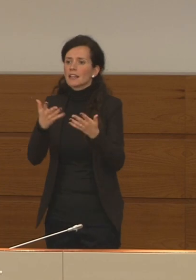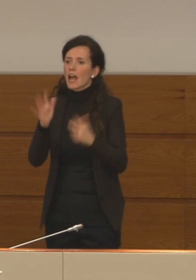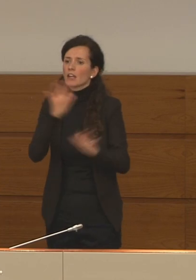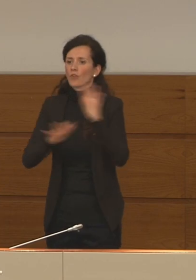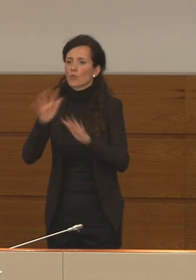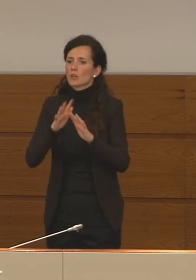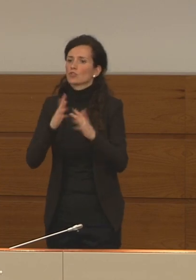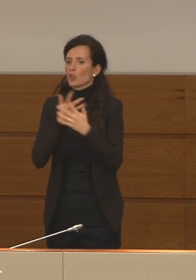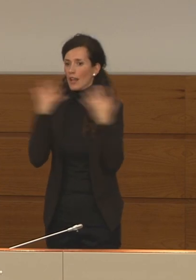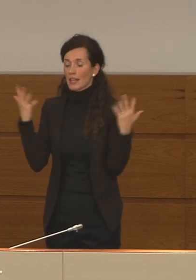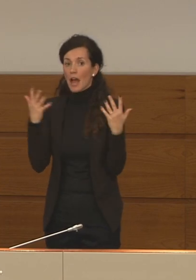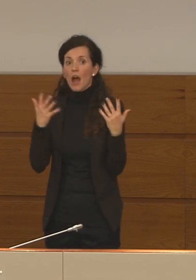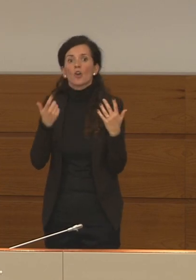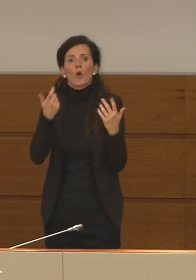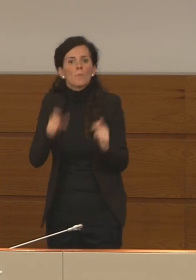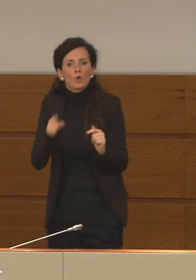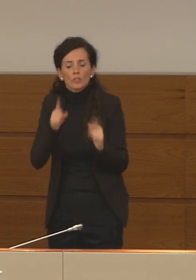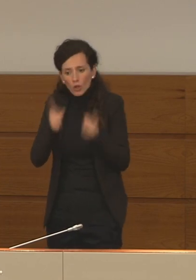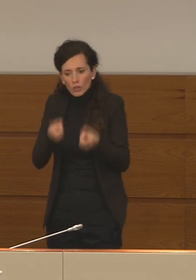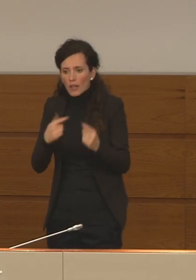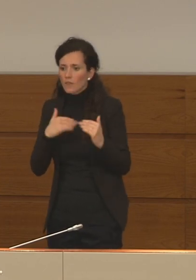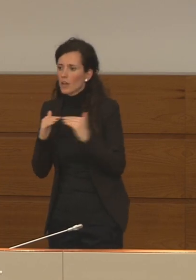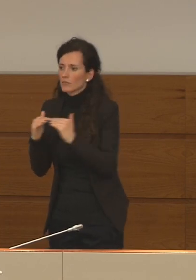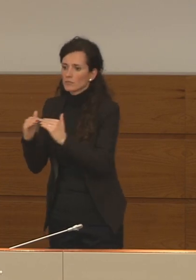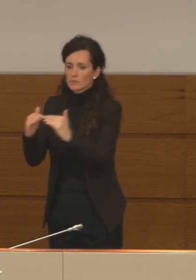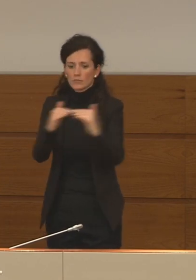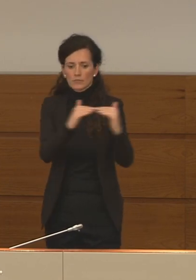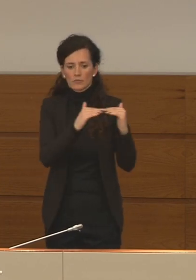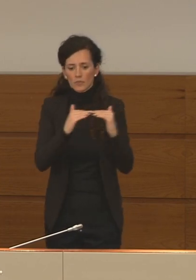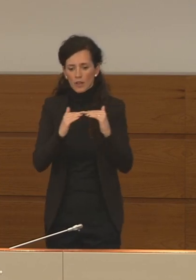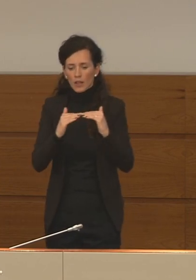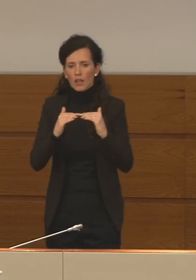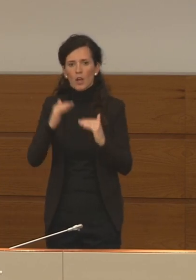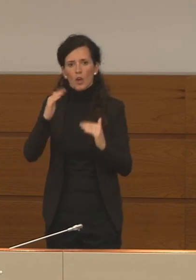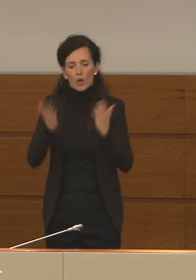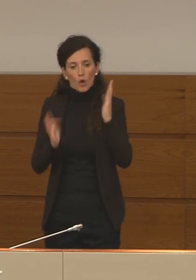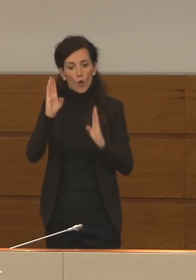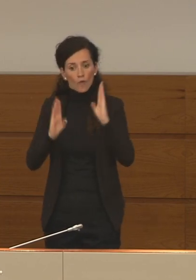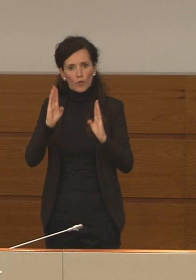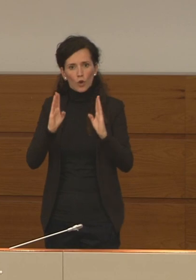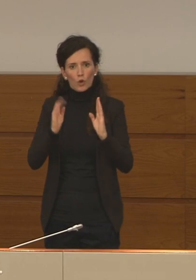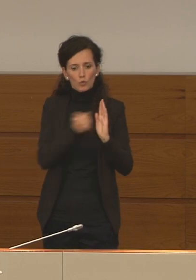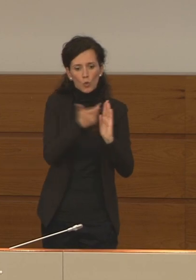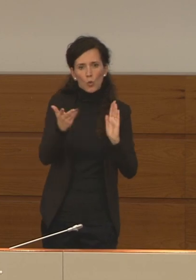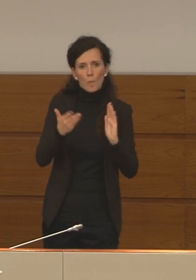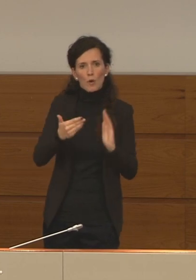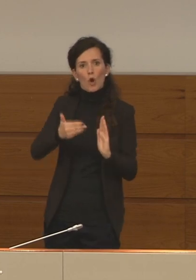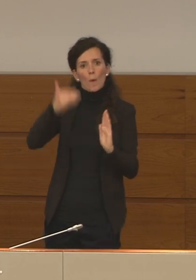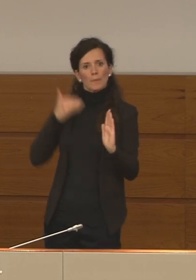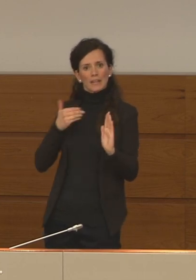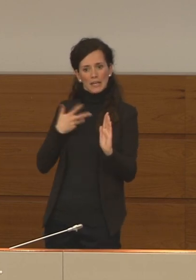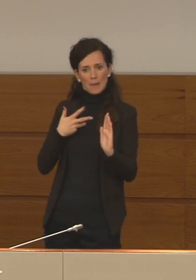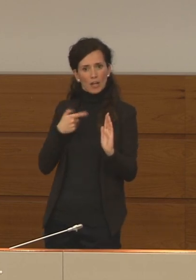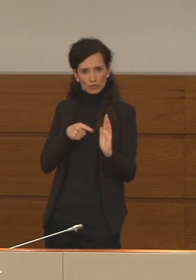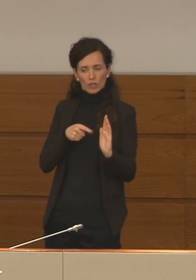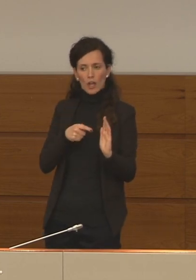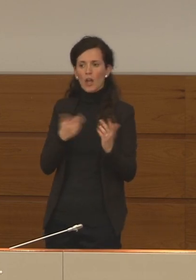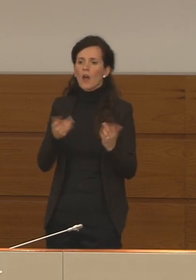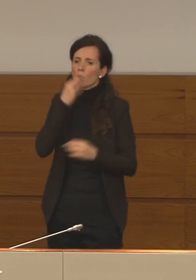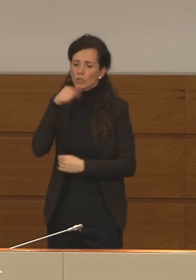renderlo omogeneo con i dati che avevamo precedentemente. Adesso penso che già domani o al massimo lunedì avremo